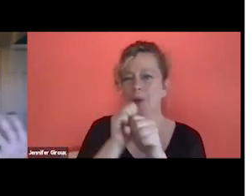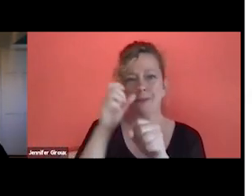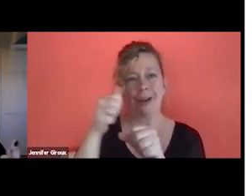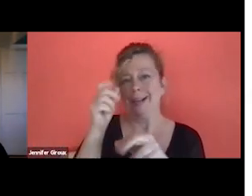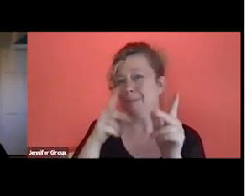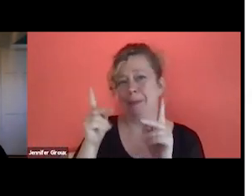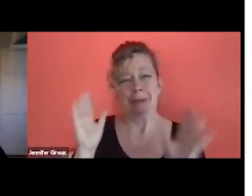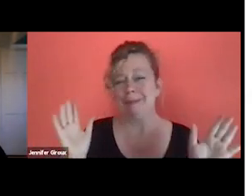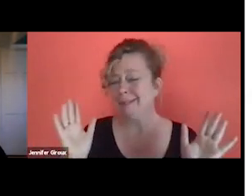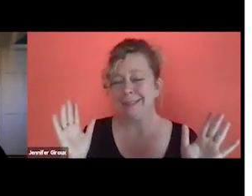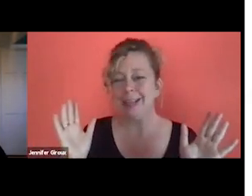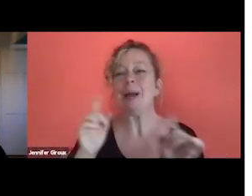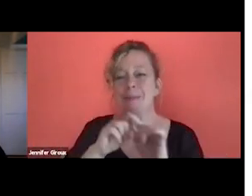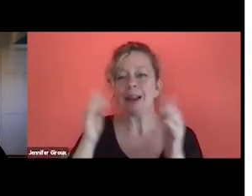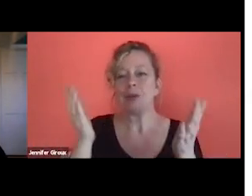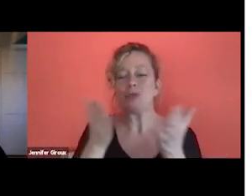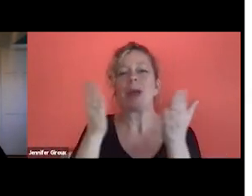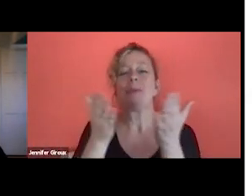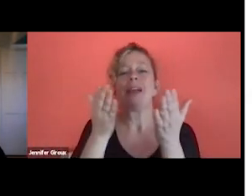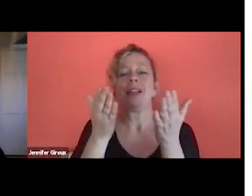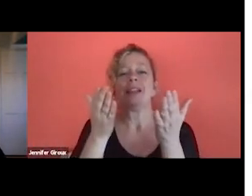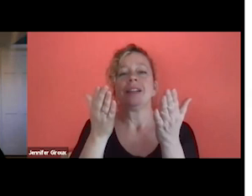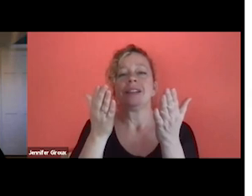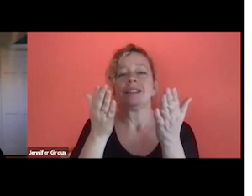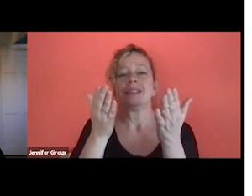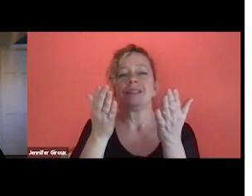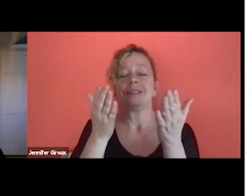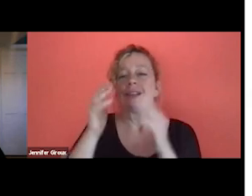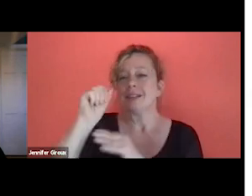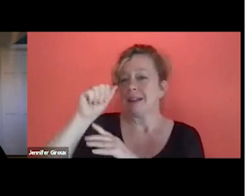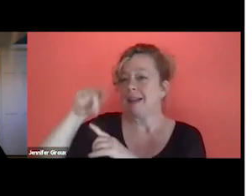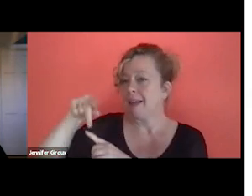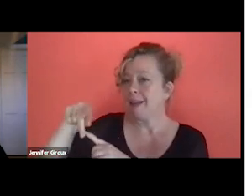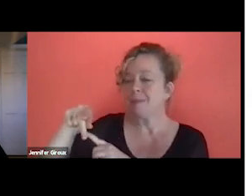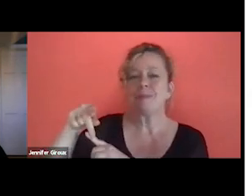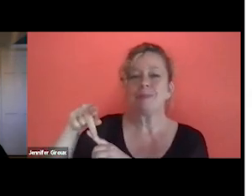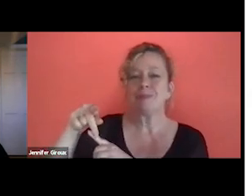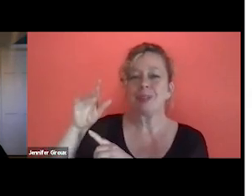pero definitivamente la recomiendo como una aplicación, esta es otra forma excelente